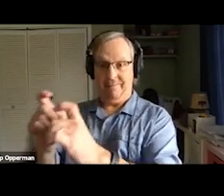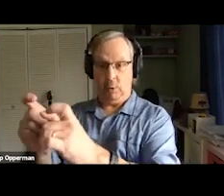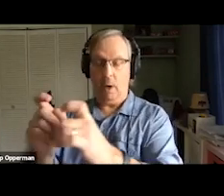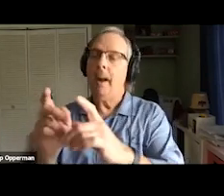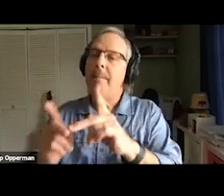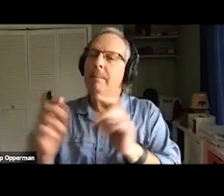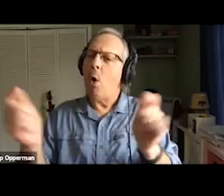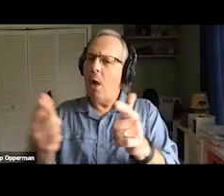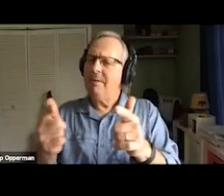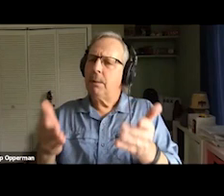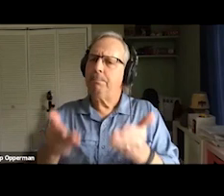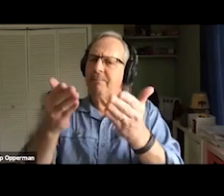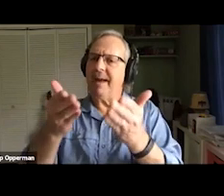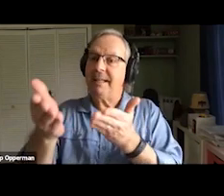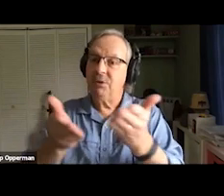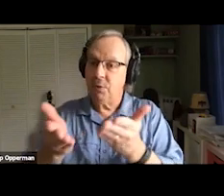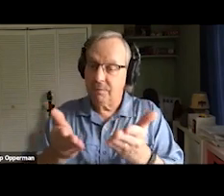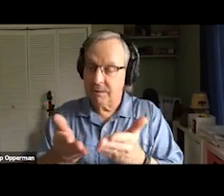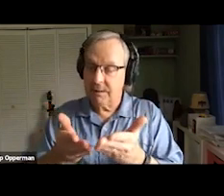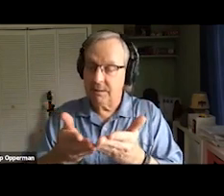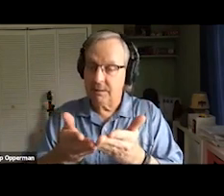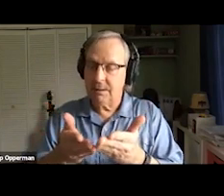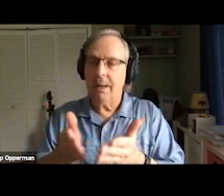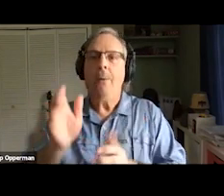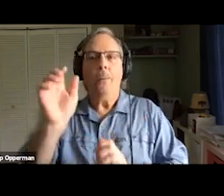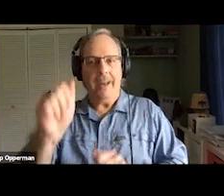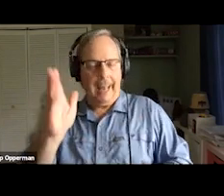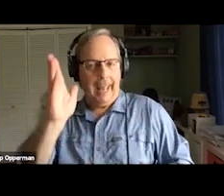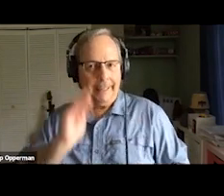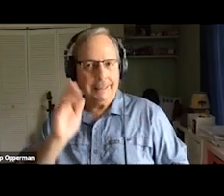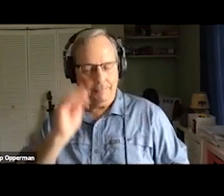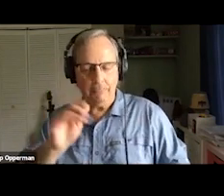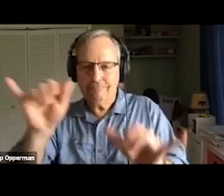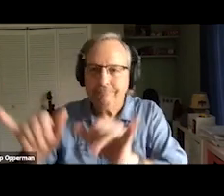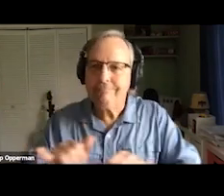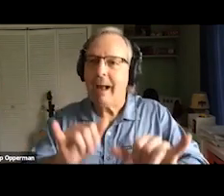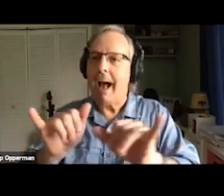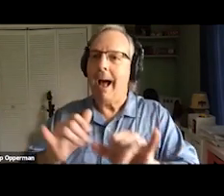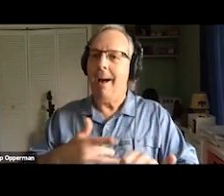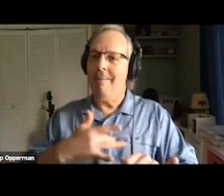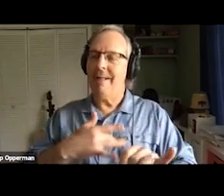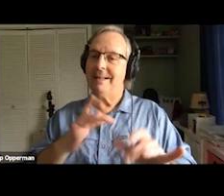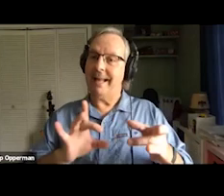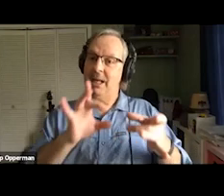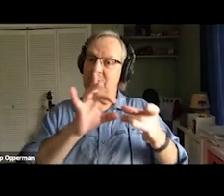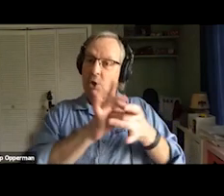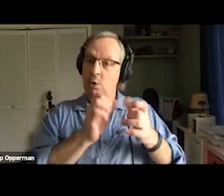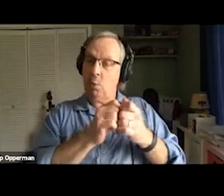brindando servicios, podemos experimentar muchos sentimientos y síntomas comunes que se asocian con la victimización,